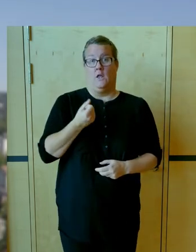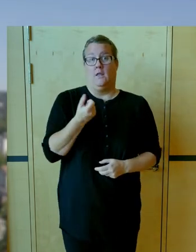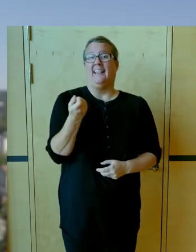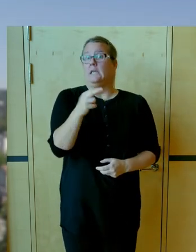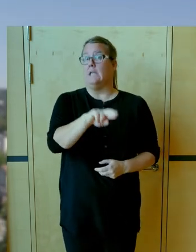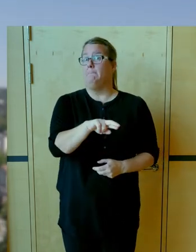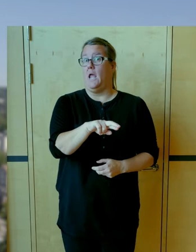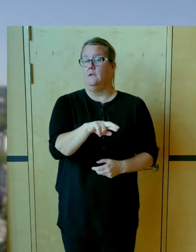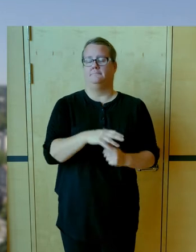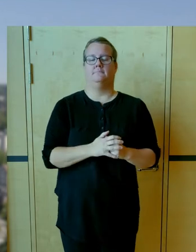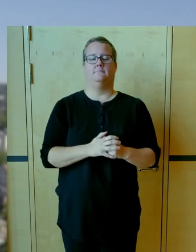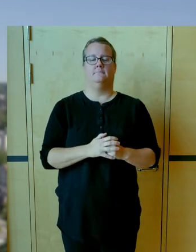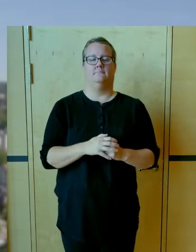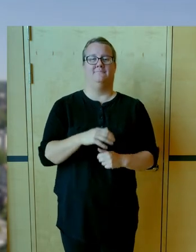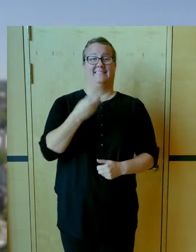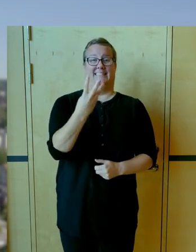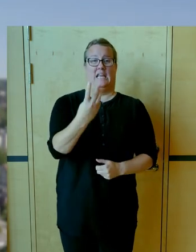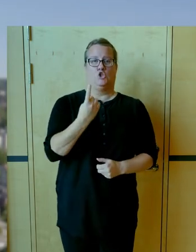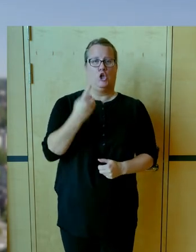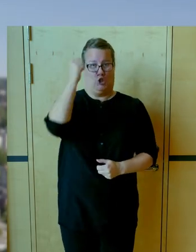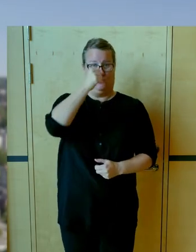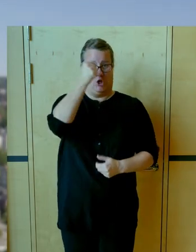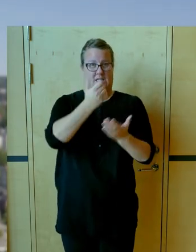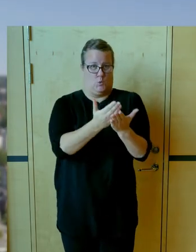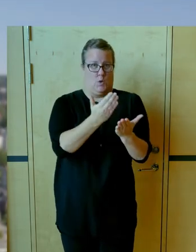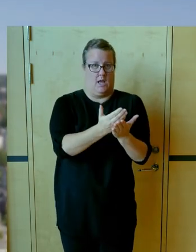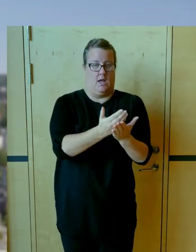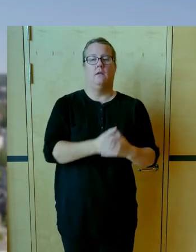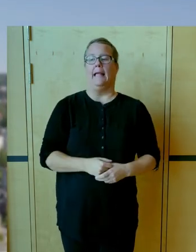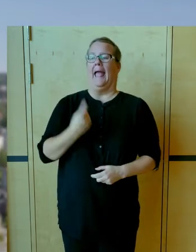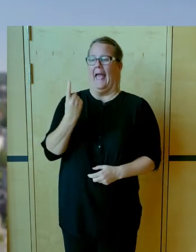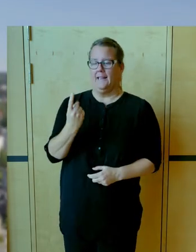När vi hade tre gymnasieskolor och en gymnasieskola laddas ner